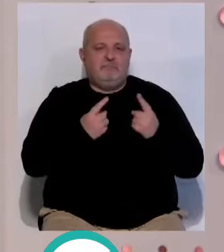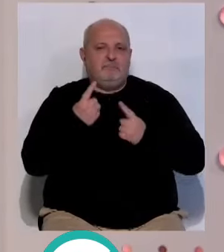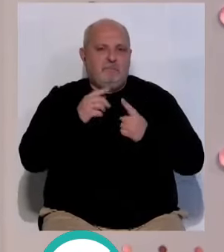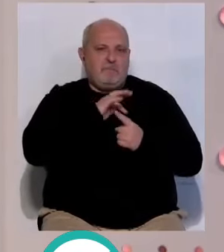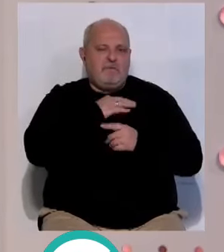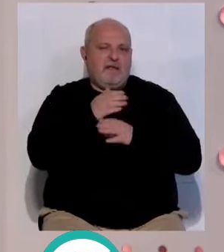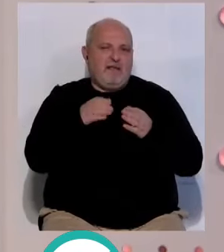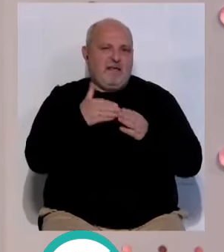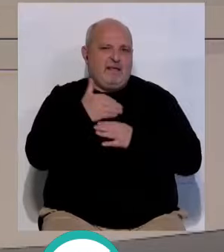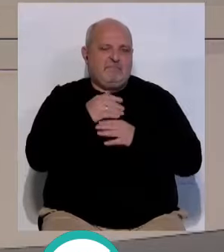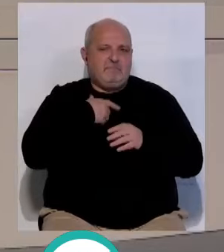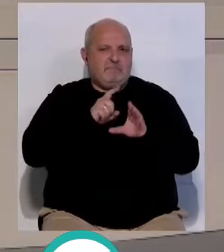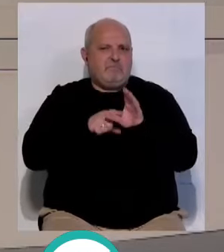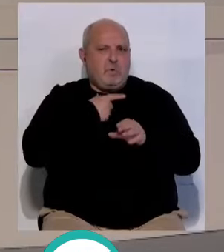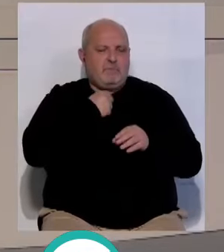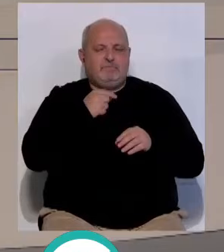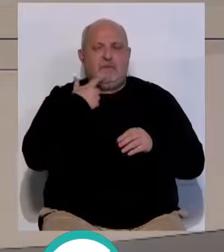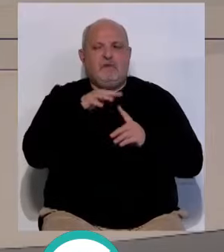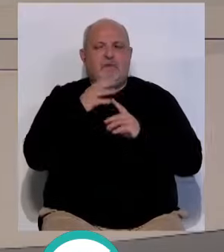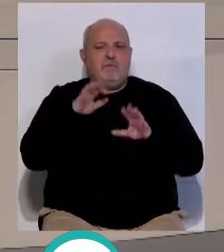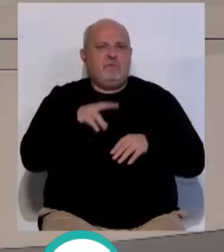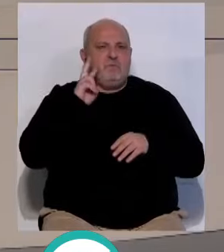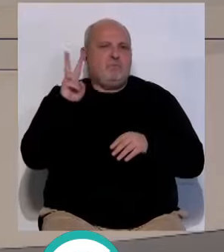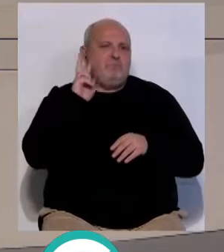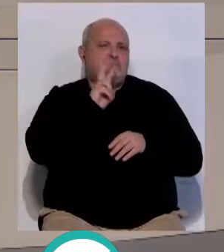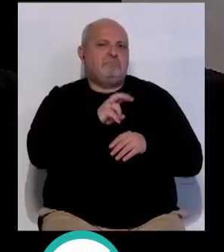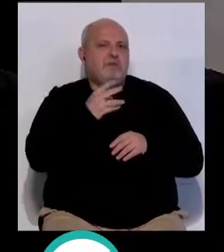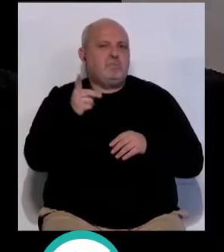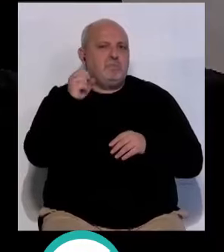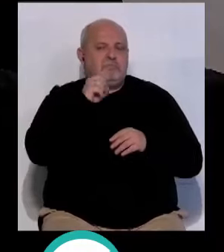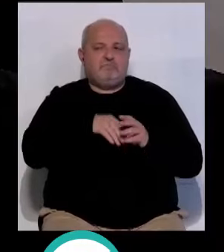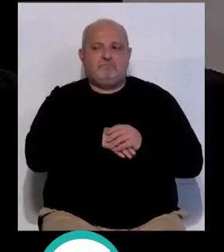calle en cuanto a la situación del equipo antes de meterte allí en el teatro Sí porque ahora es